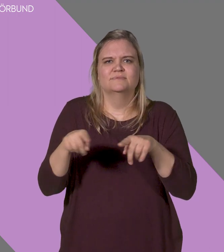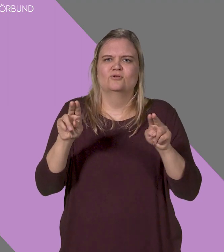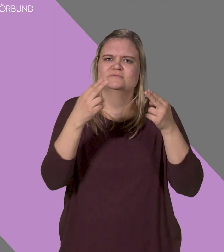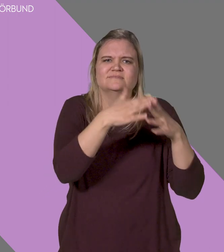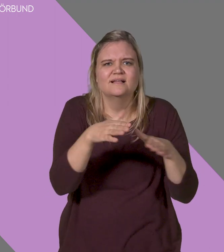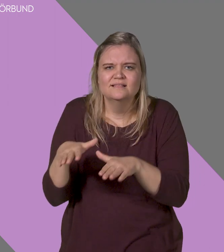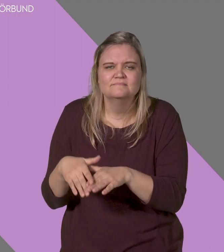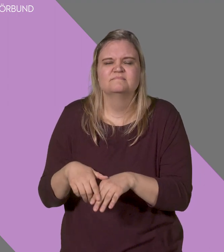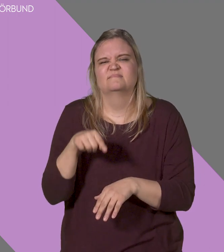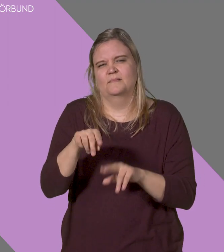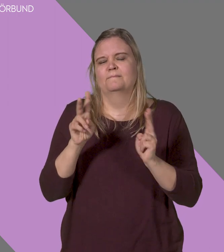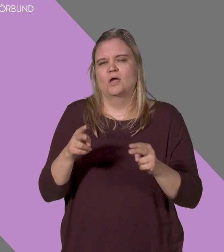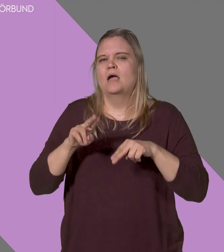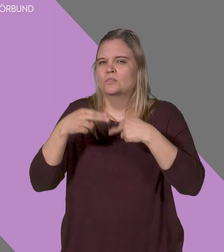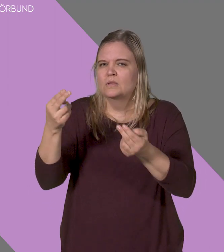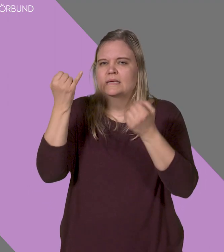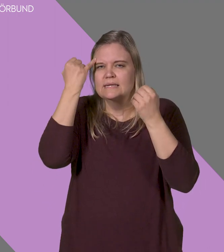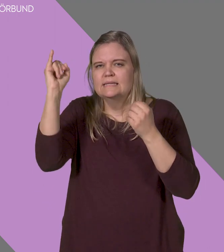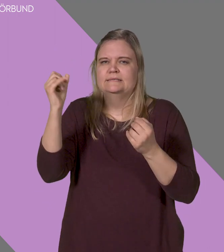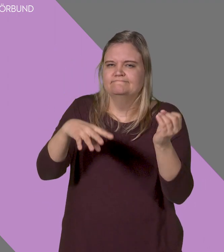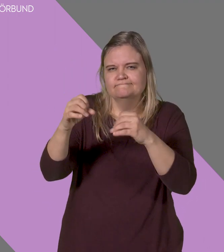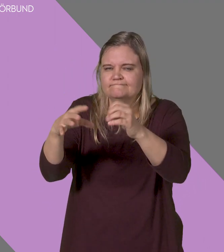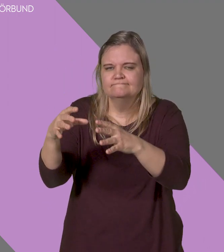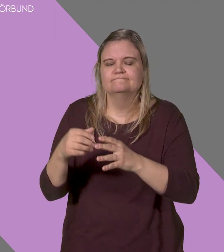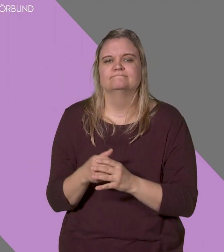och nya tolkningsalternativ undersöks också.